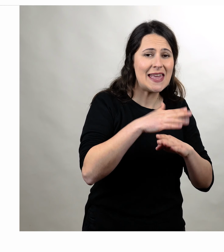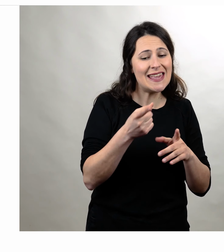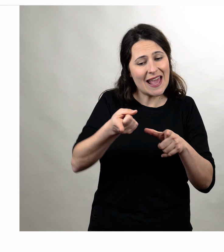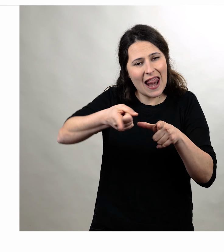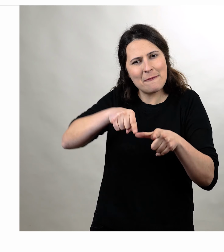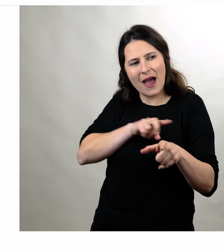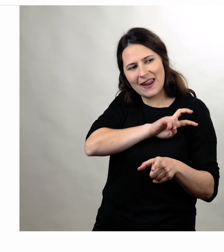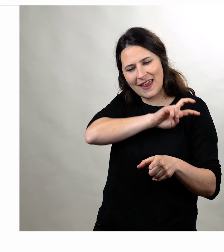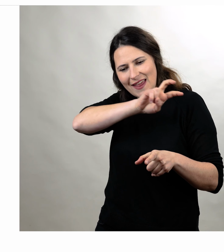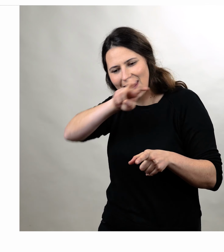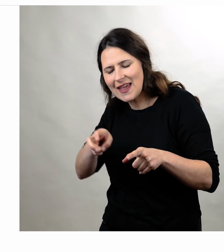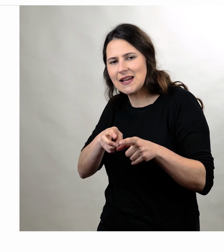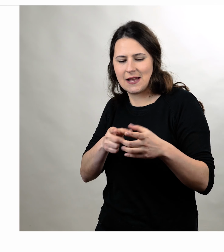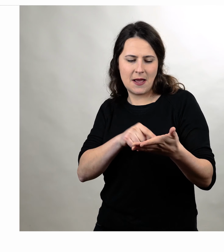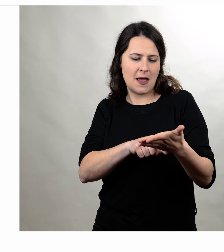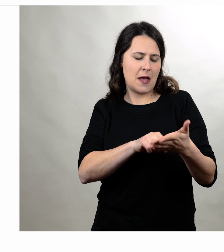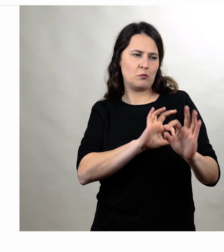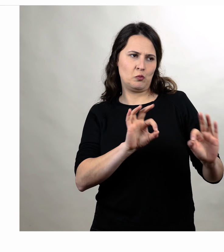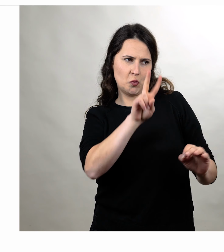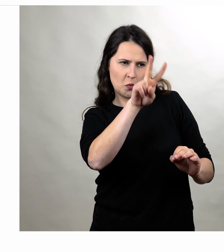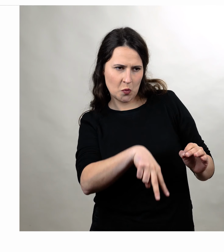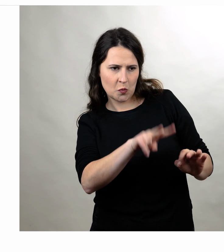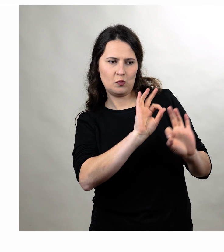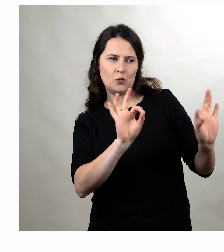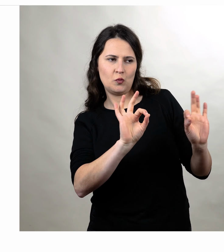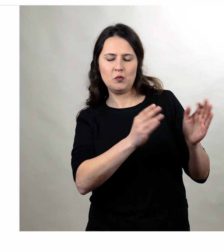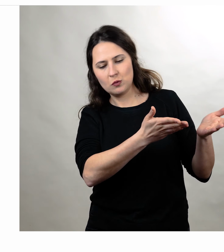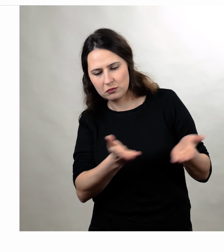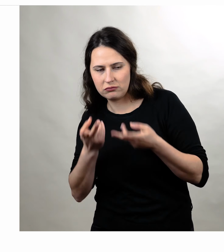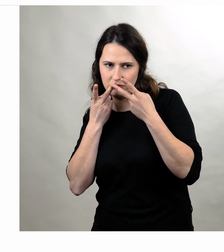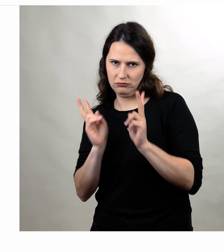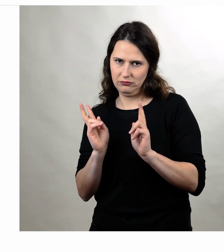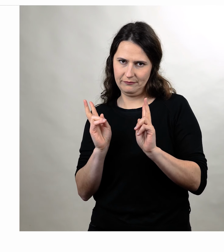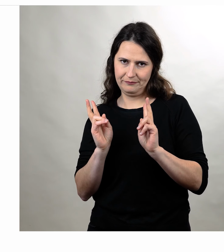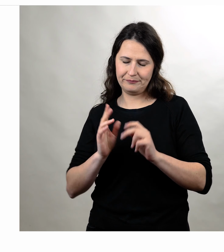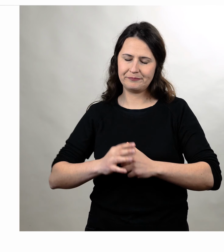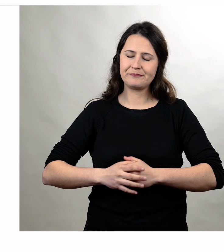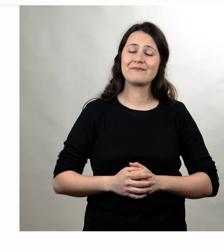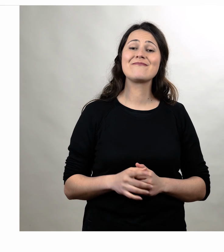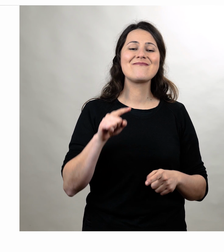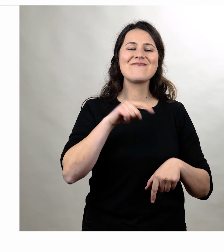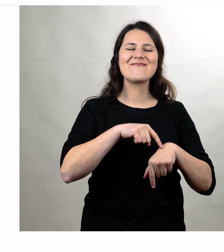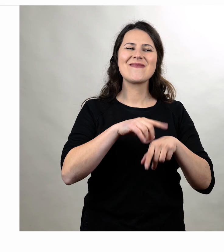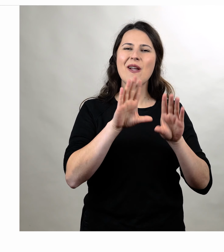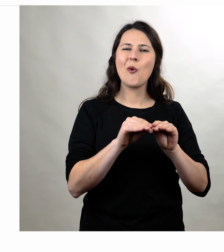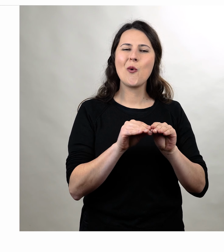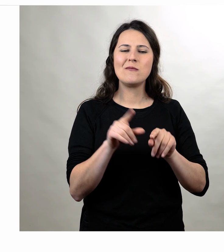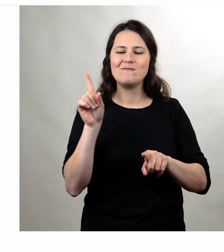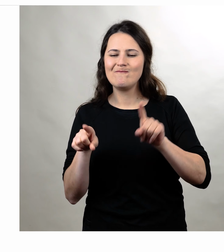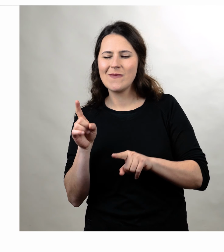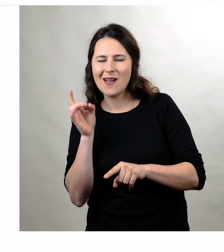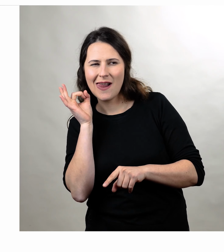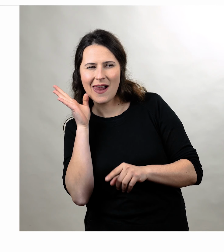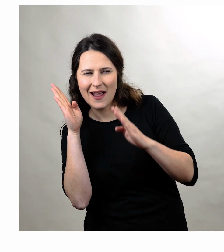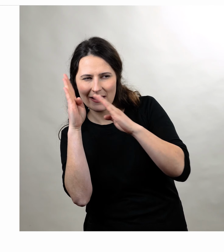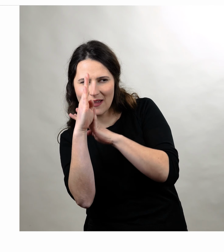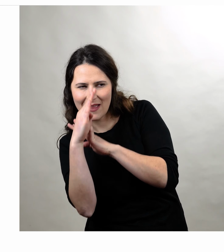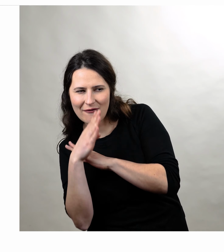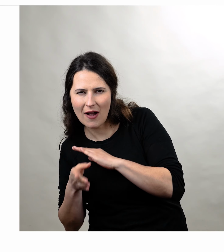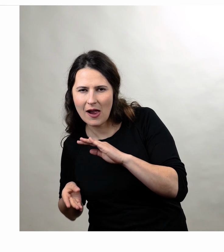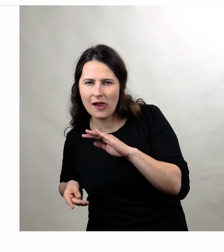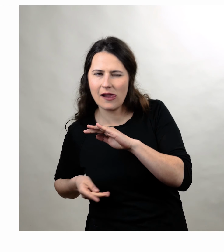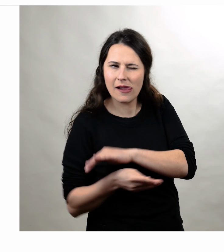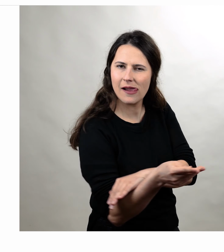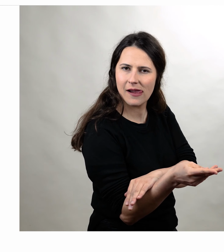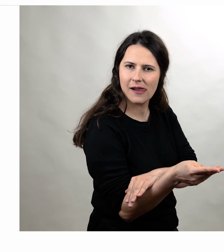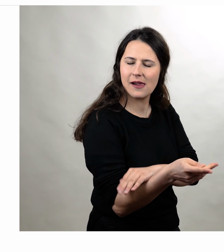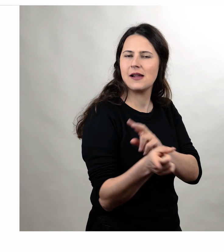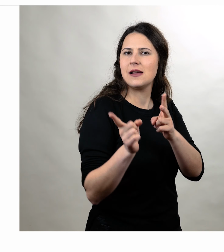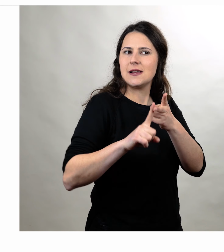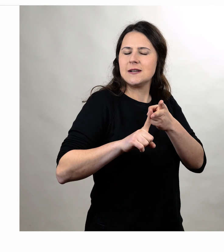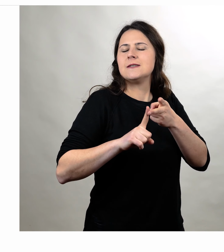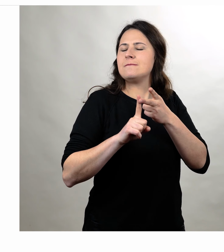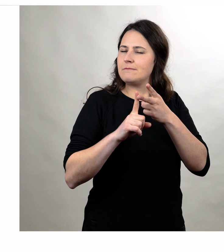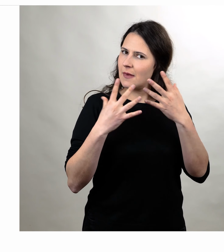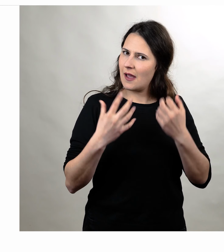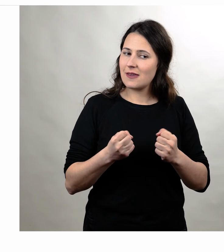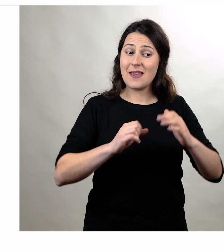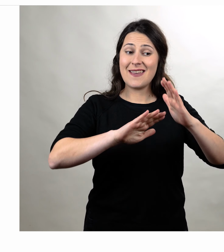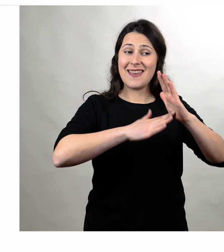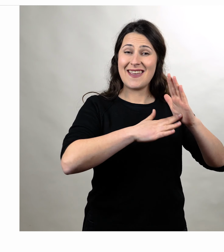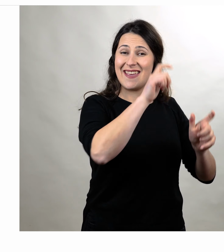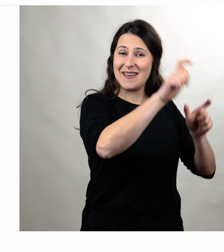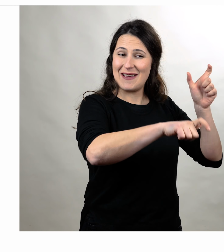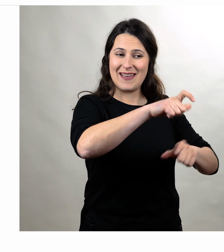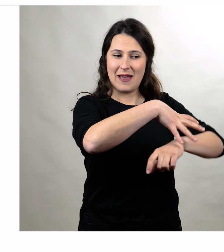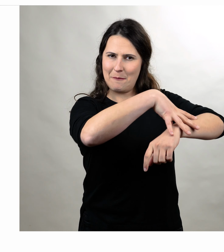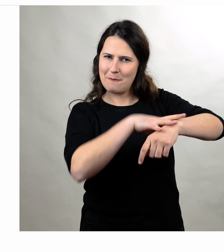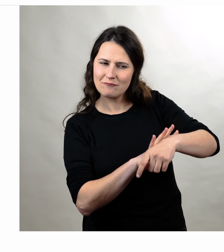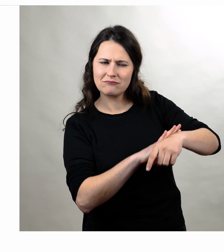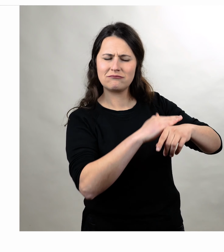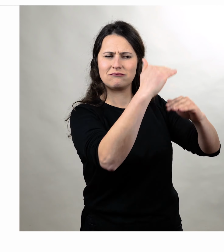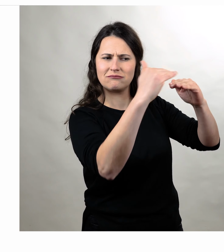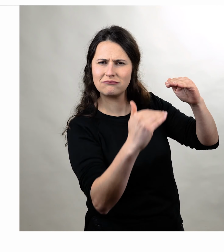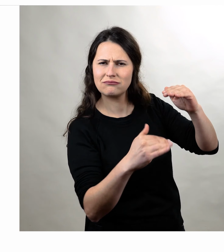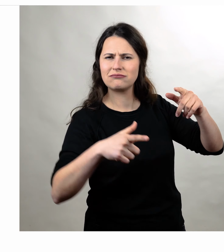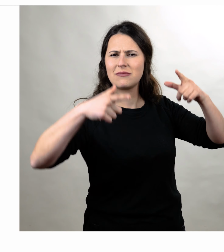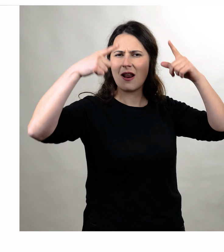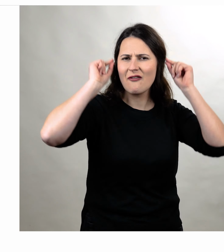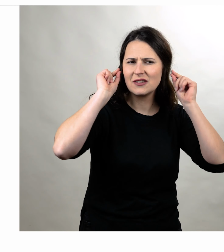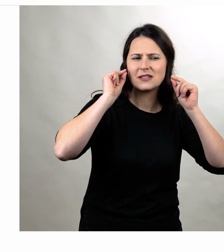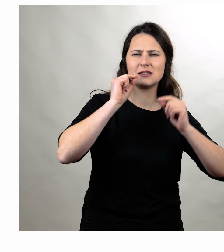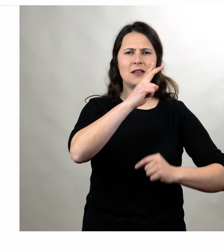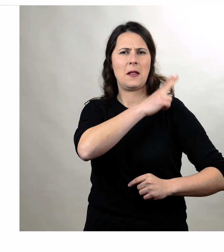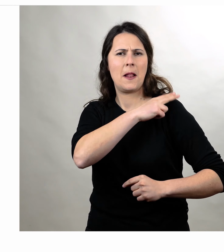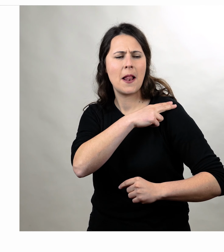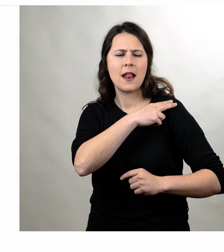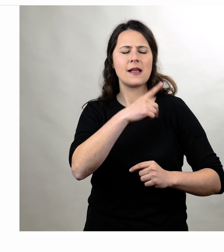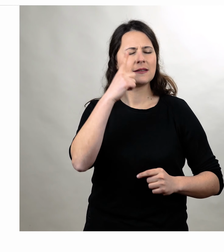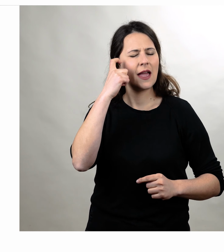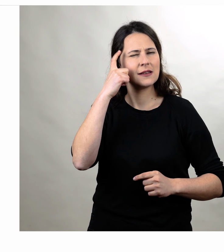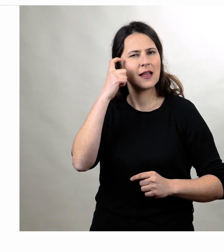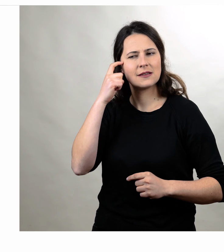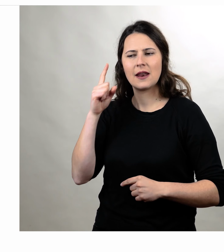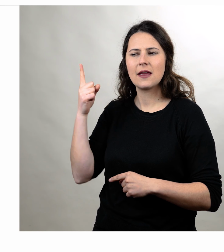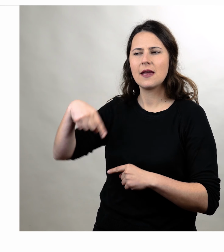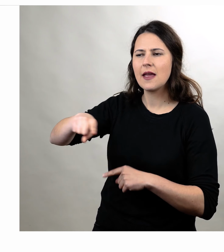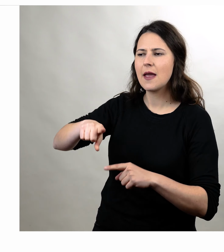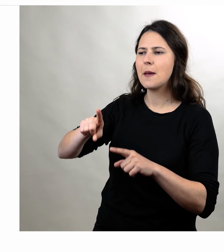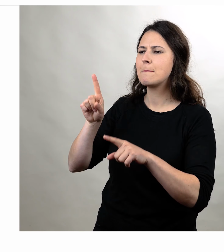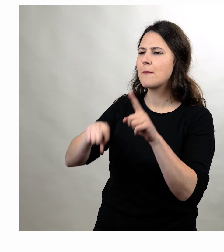Αυτό το μέτρο αποτρέπει την επιβίβαση λαθρεπιβατών, ενώ ταυτόχρονα διασφαλίζει ότι το πλήρωμα του πλοίου γνωρίζει ανά πάσα στιγμή ποιος βρίσκεται στο πλοίο.